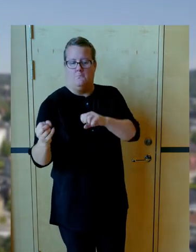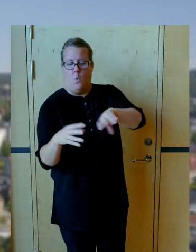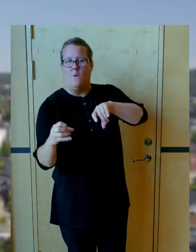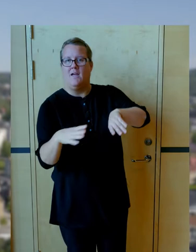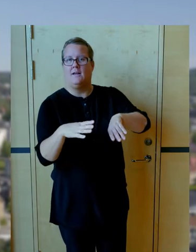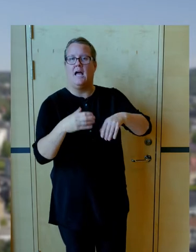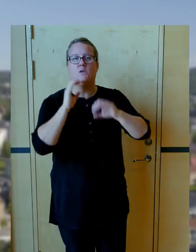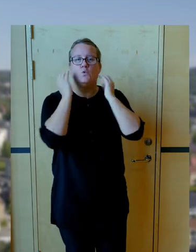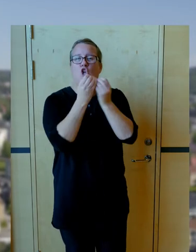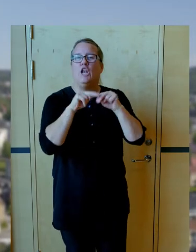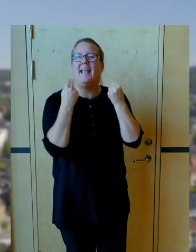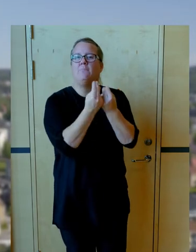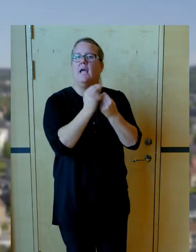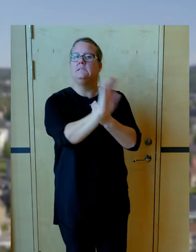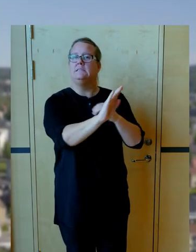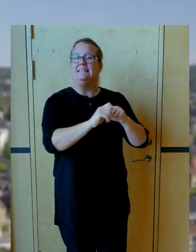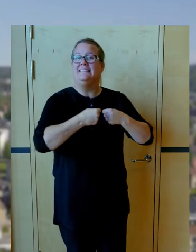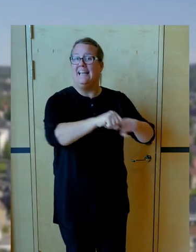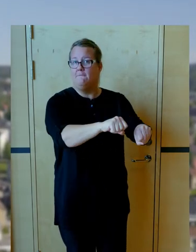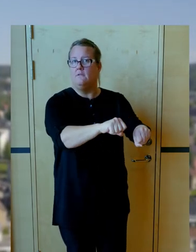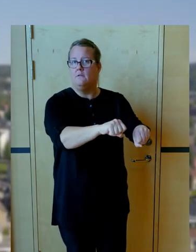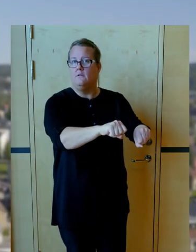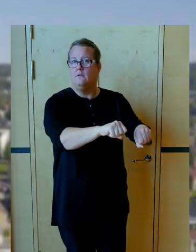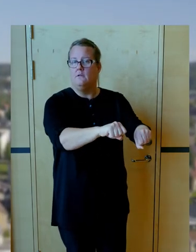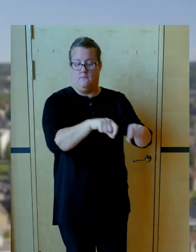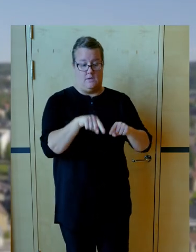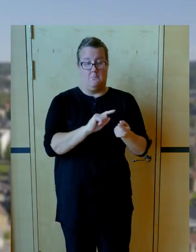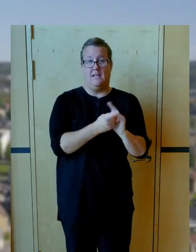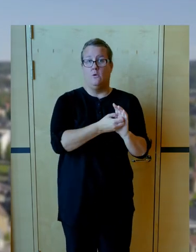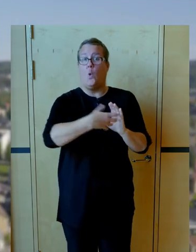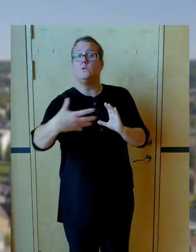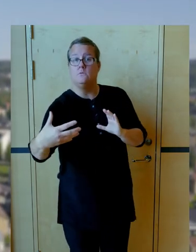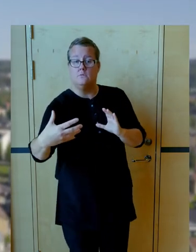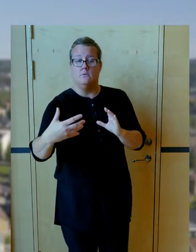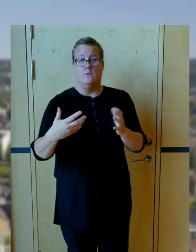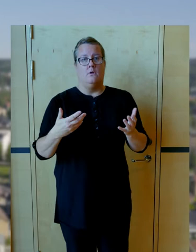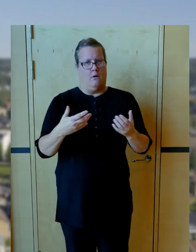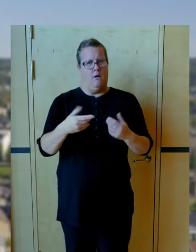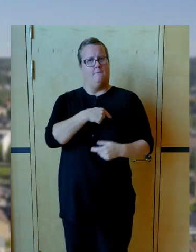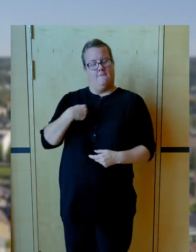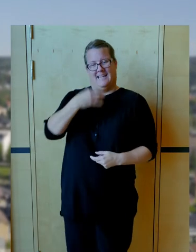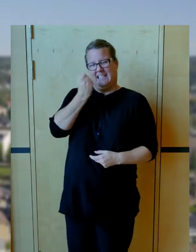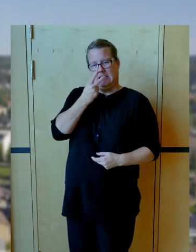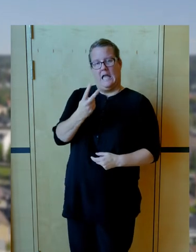Den konstigt om konsekvenserna som vi säger att vi har påpeka här idag det 2020 Matcher idag